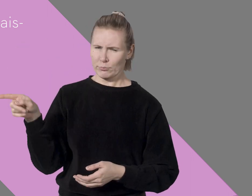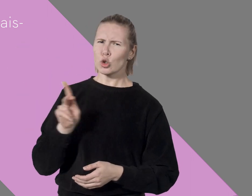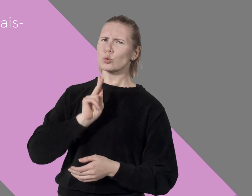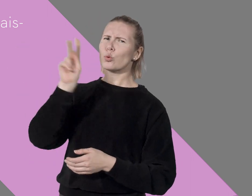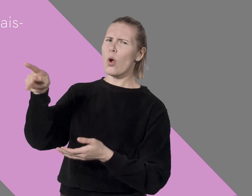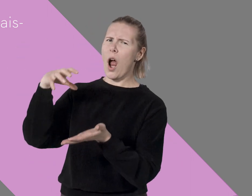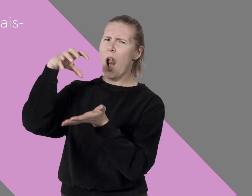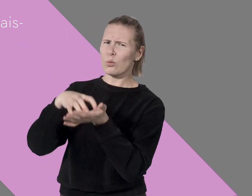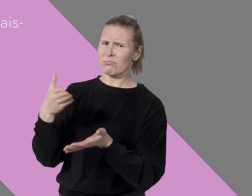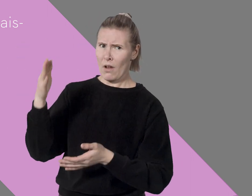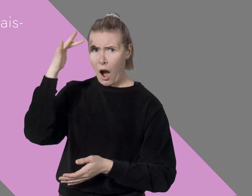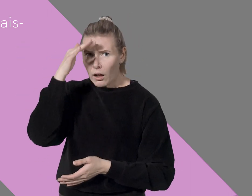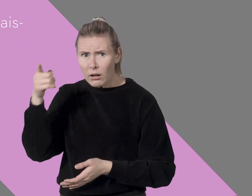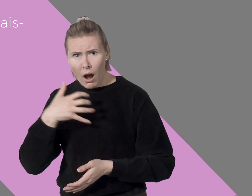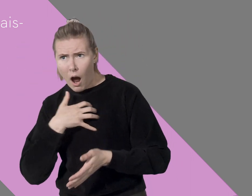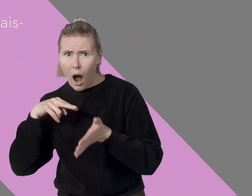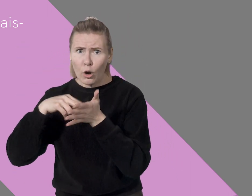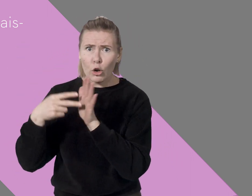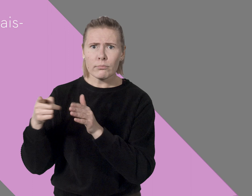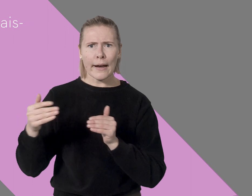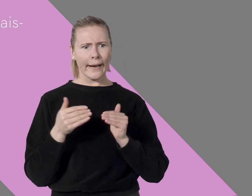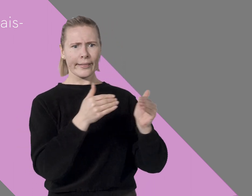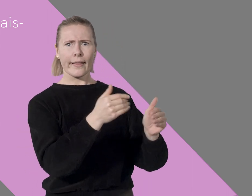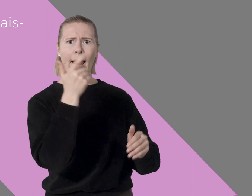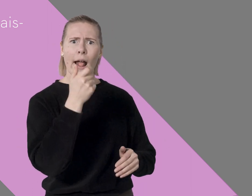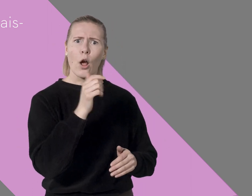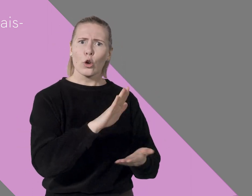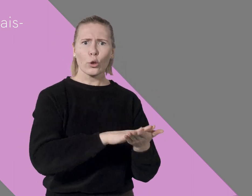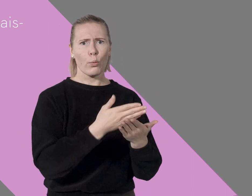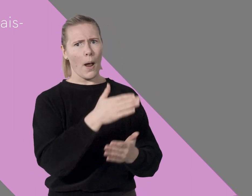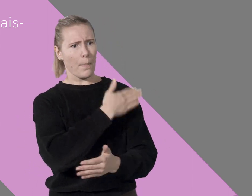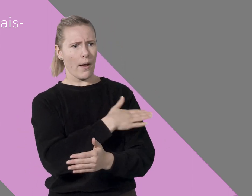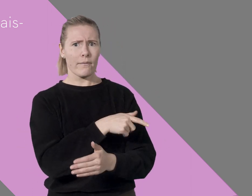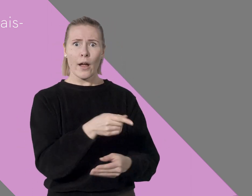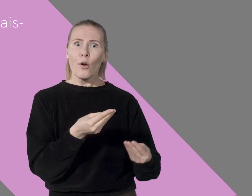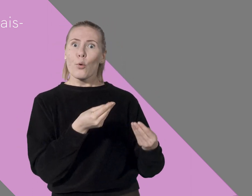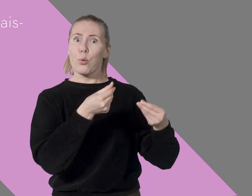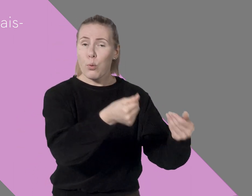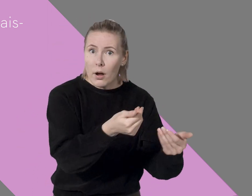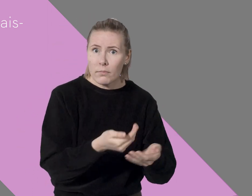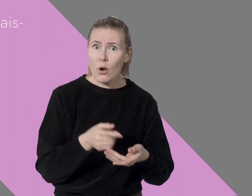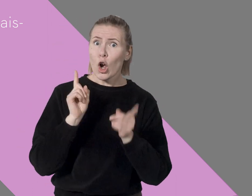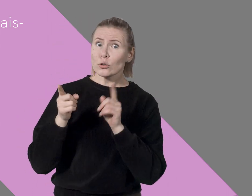joka kysyi hallitukselta, aikooko tämä kehittää - Kelan tulkkauspalveluiden toimivuutta ja jos aikoo, -